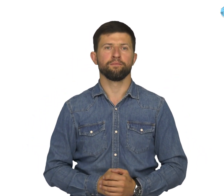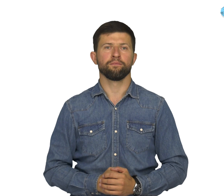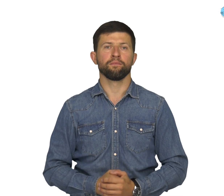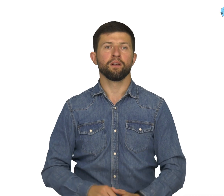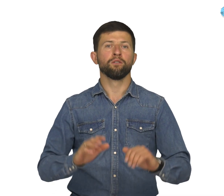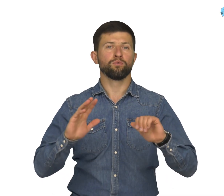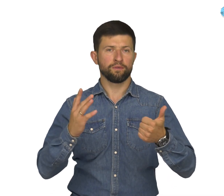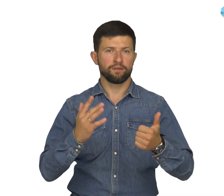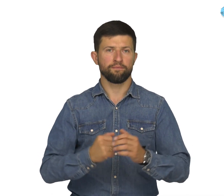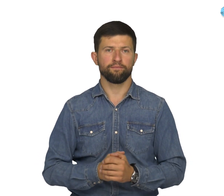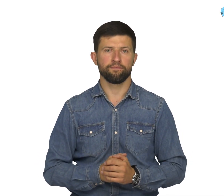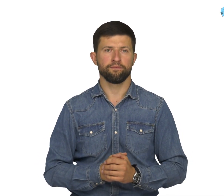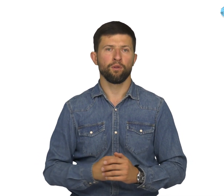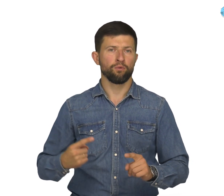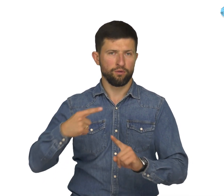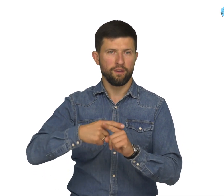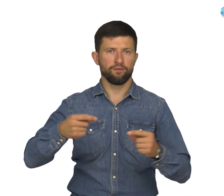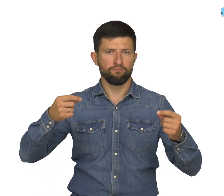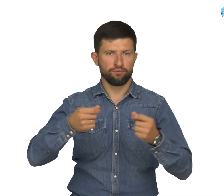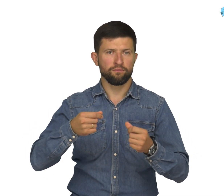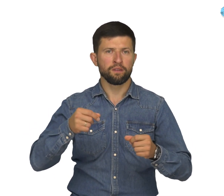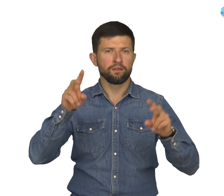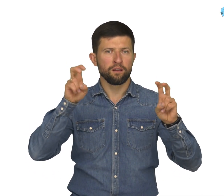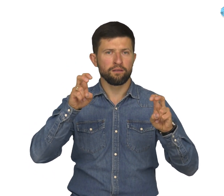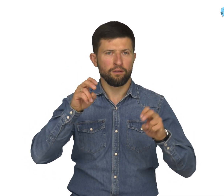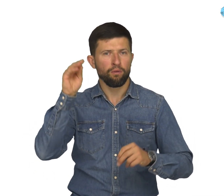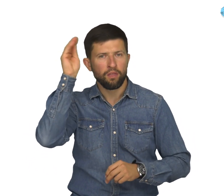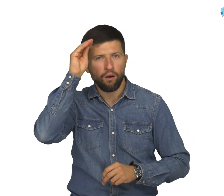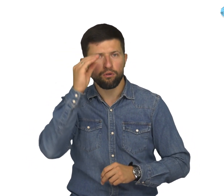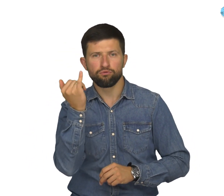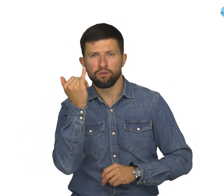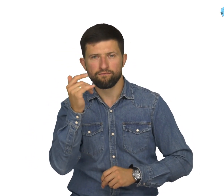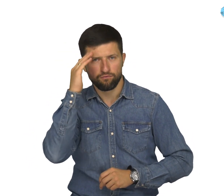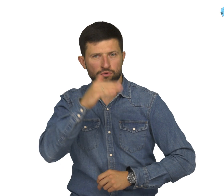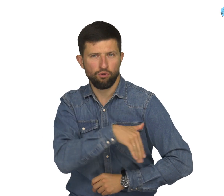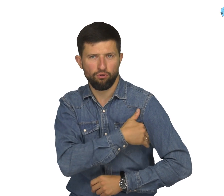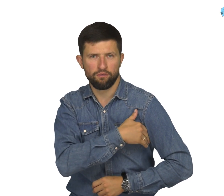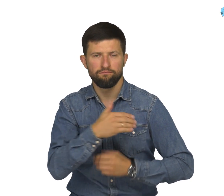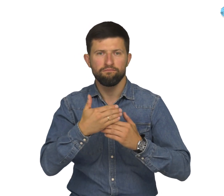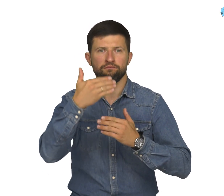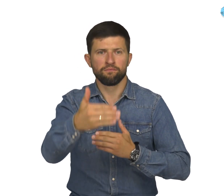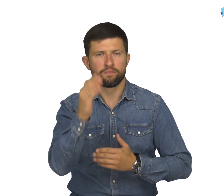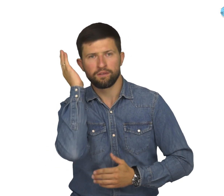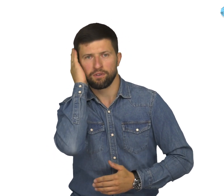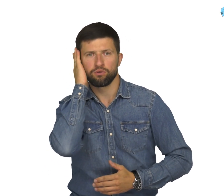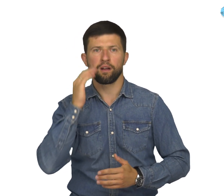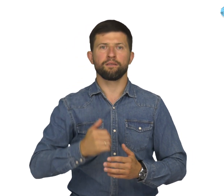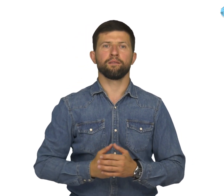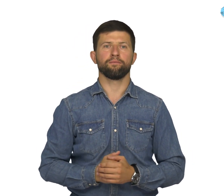Szóste – dodatek z tytułu podjęcia przez dziecko nauki w szkole poza miejscem zamieszkania.